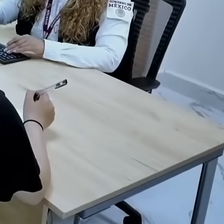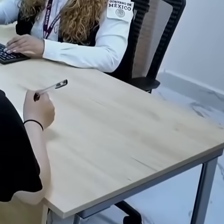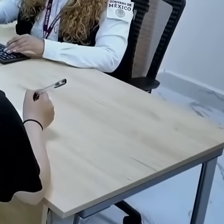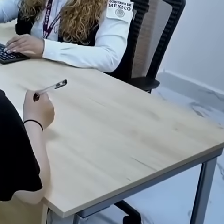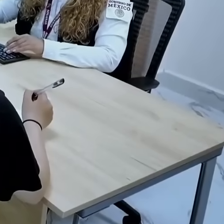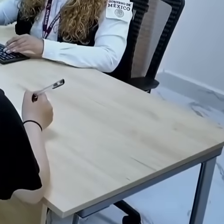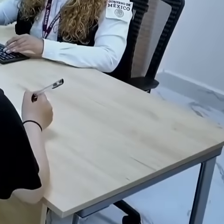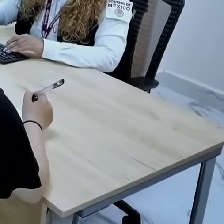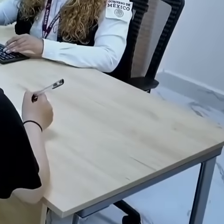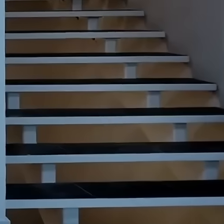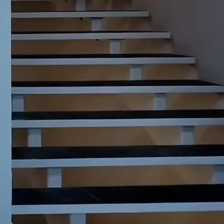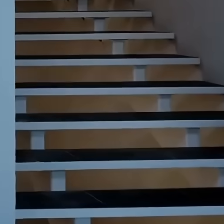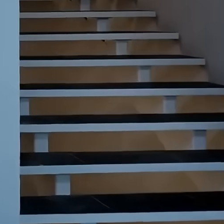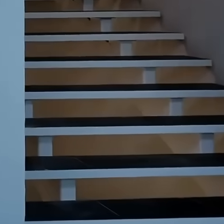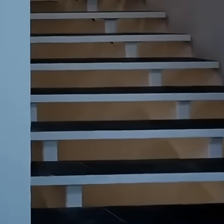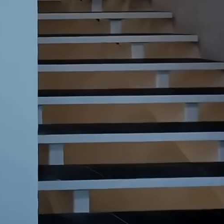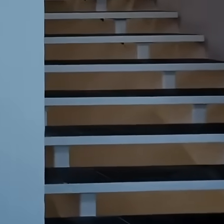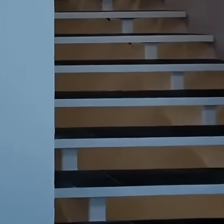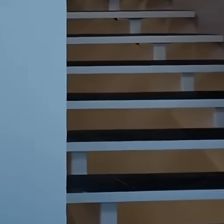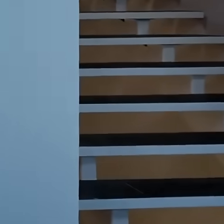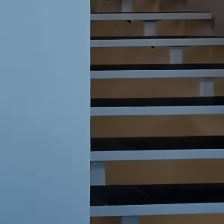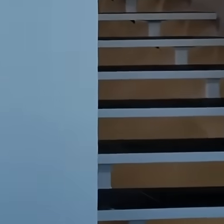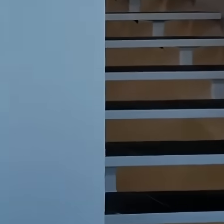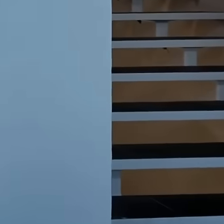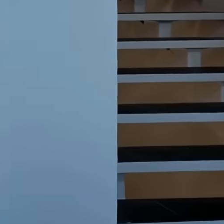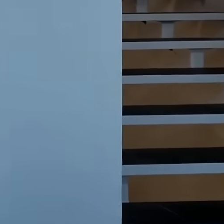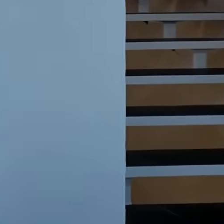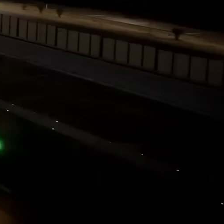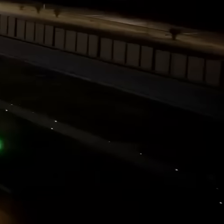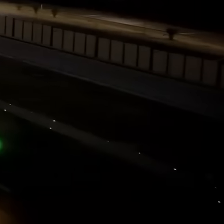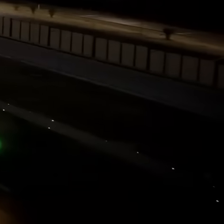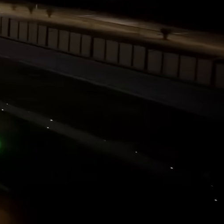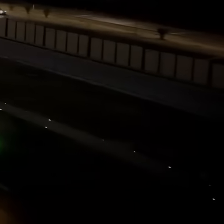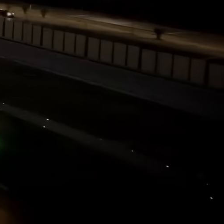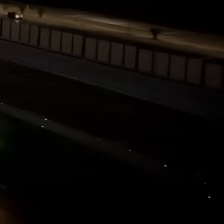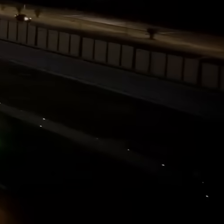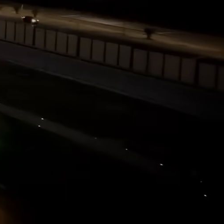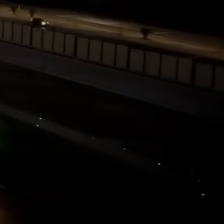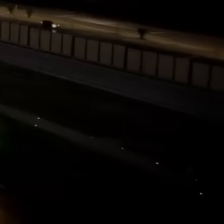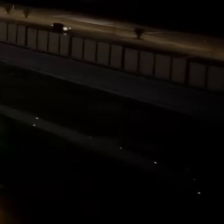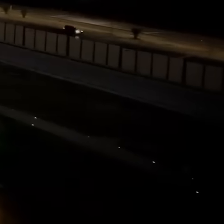contribuciones y aprovechamientos por operaciones internacionales. Esta magna obra contempla un